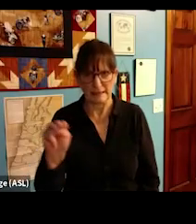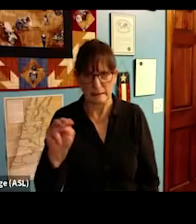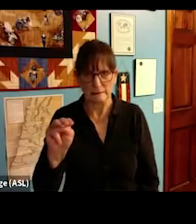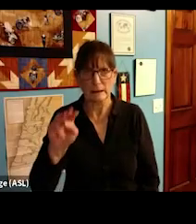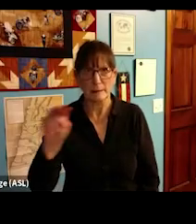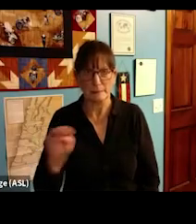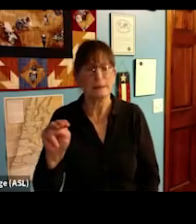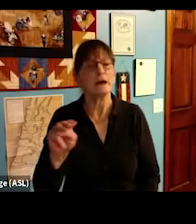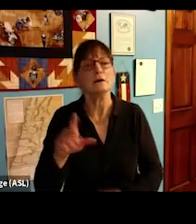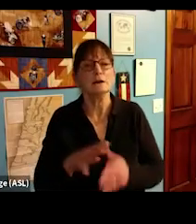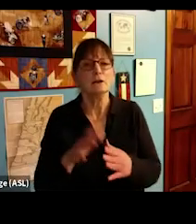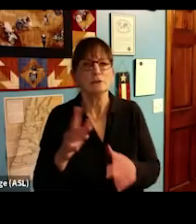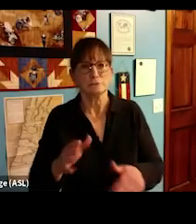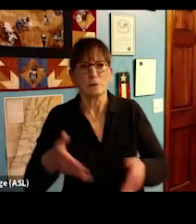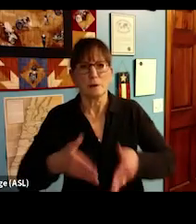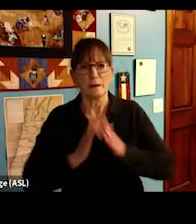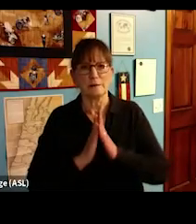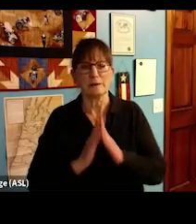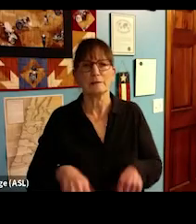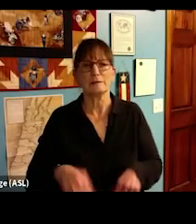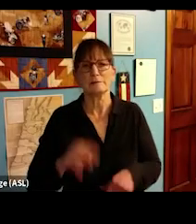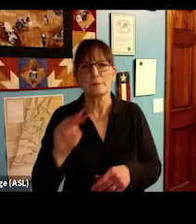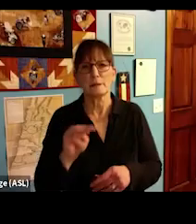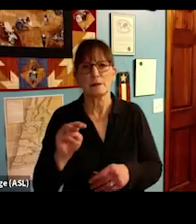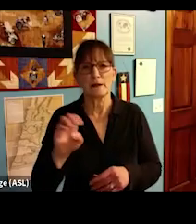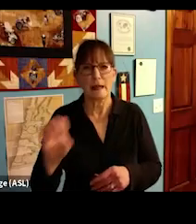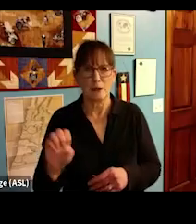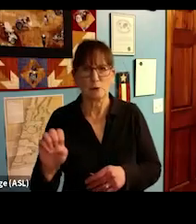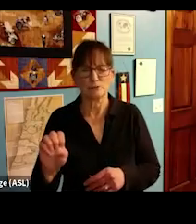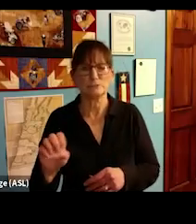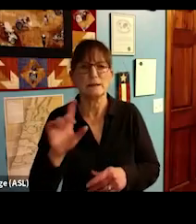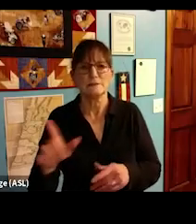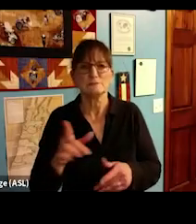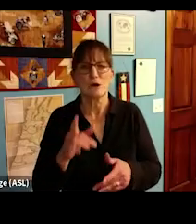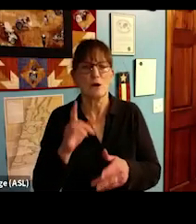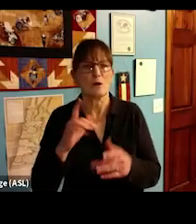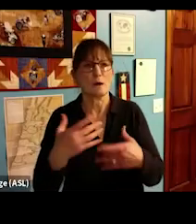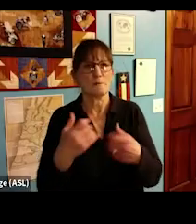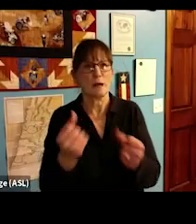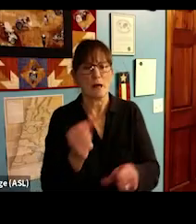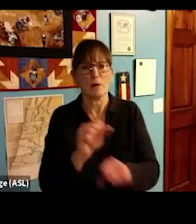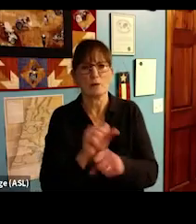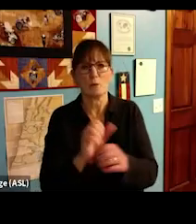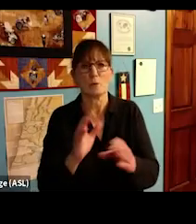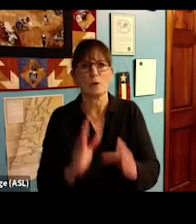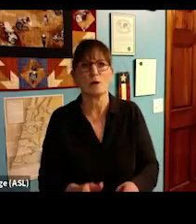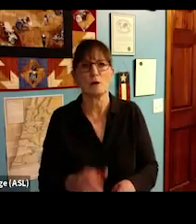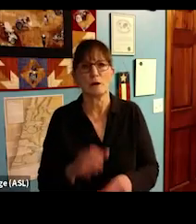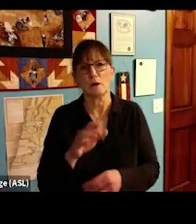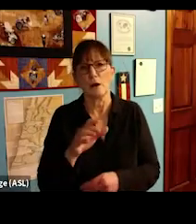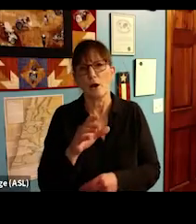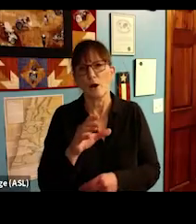alguna pregunta relacionada con la SSA. Voy a continuar con la siguiente diapositiva, que es la número 20.